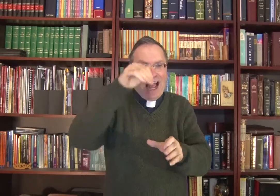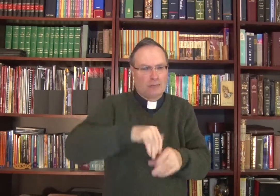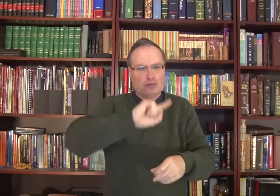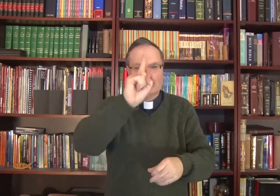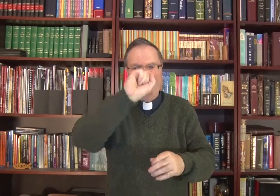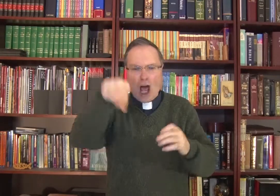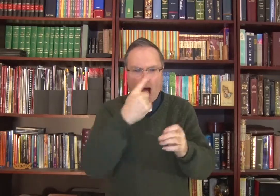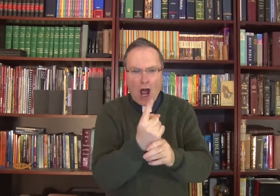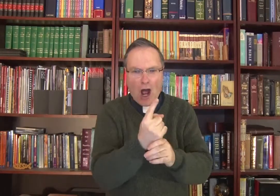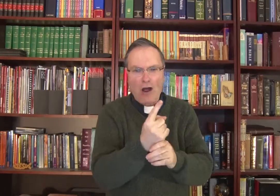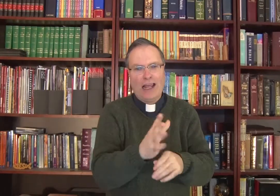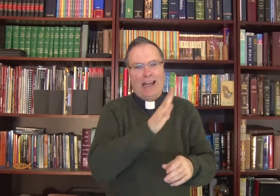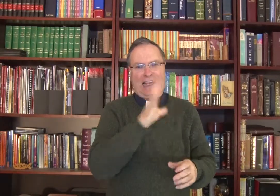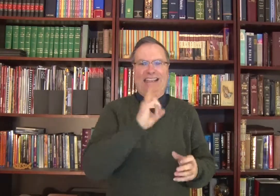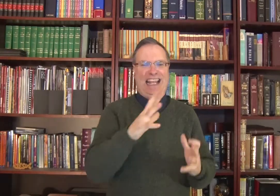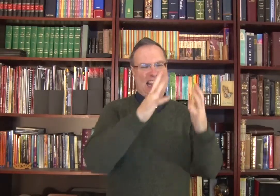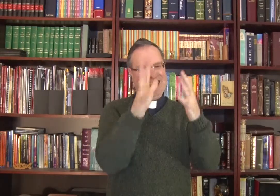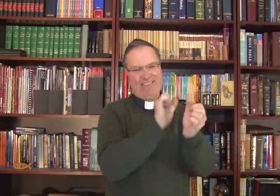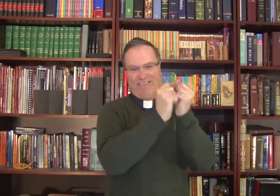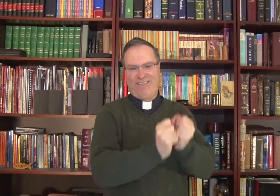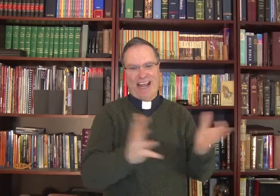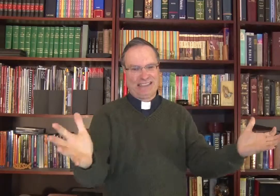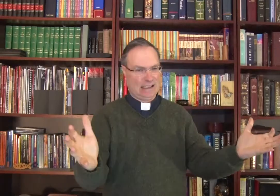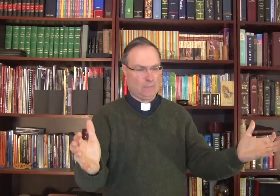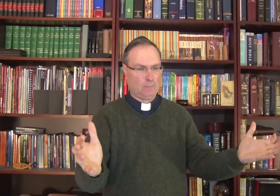en une seule heure elle a été dévastée!»